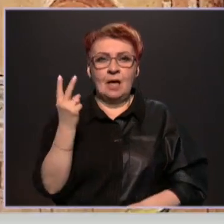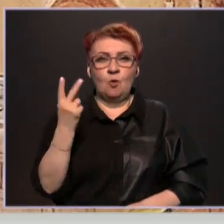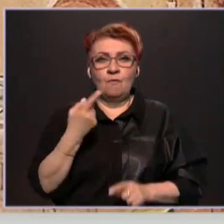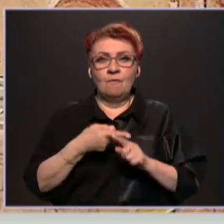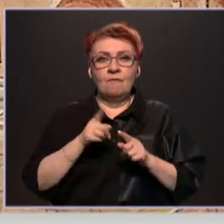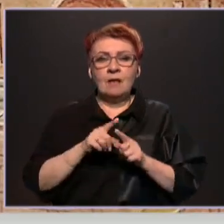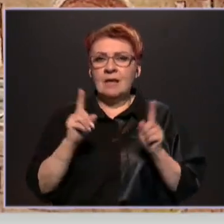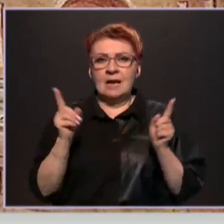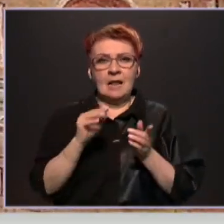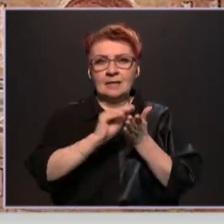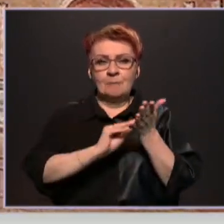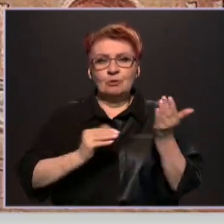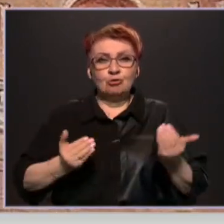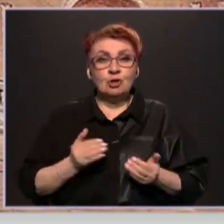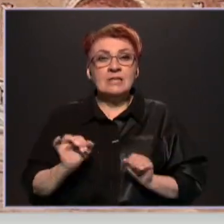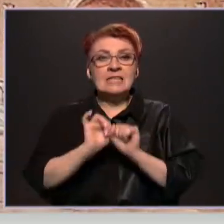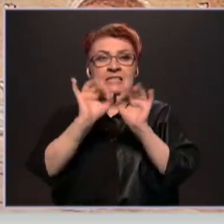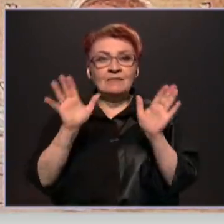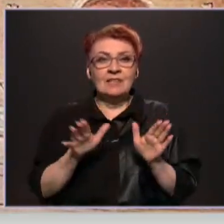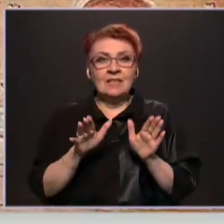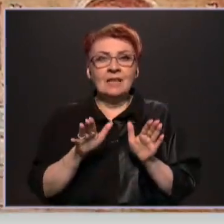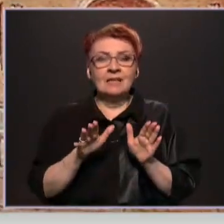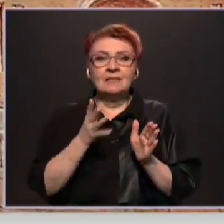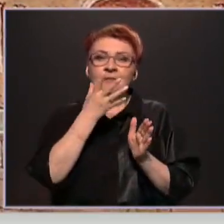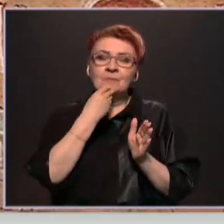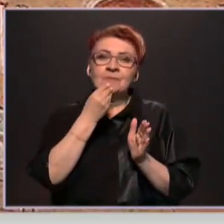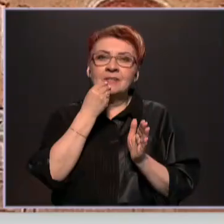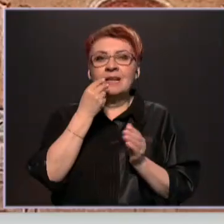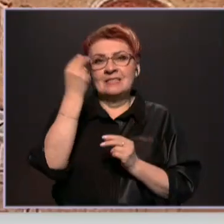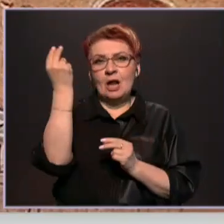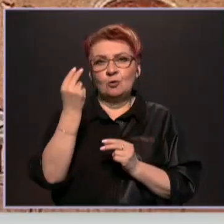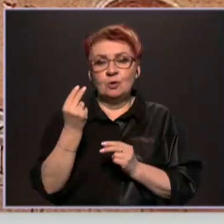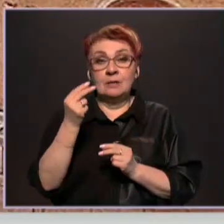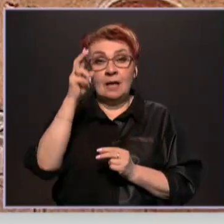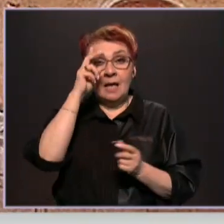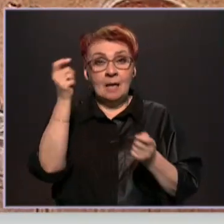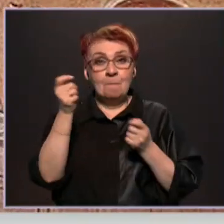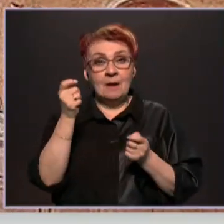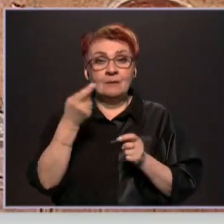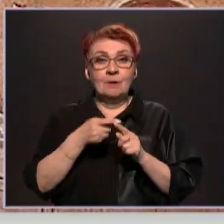краткое описание жизни святых с очень красочными иллюстрациями император при котором Киевский князь